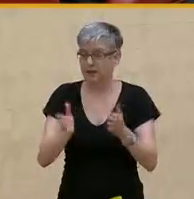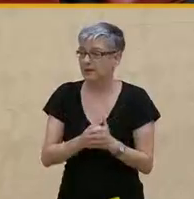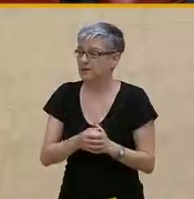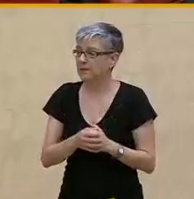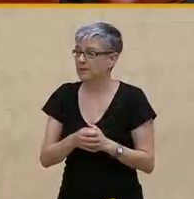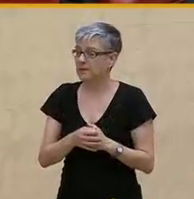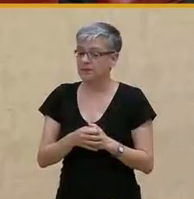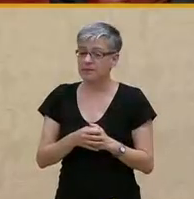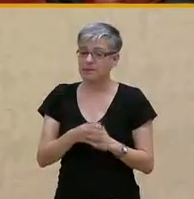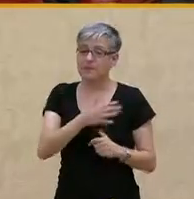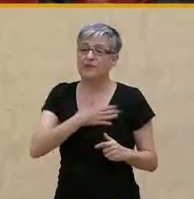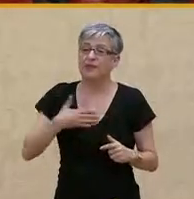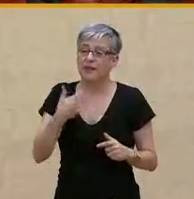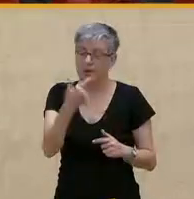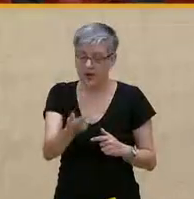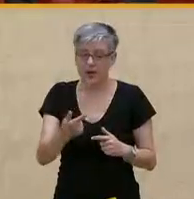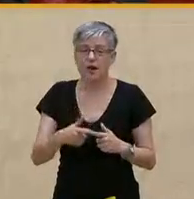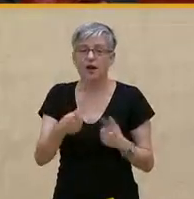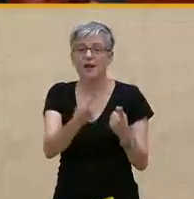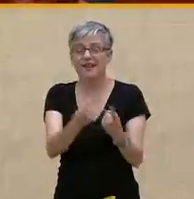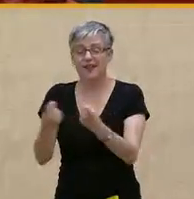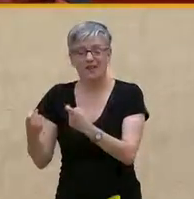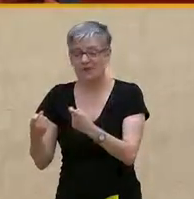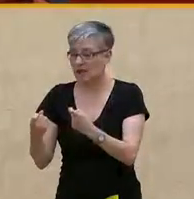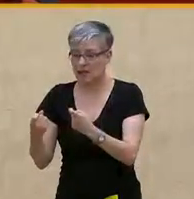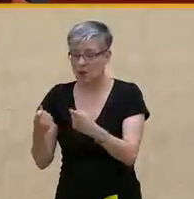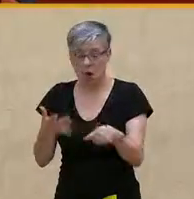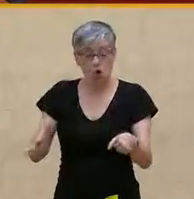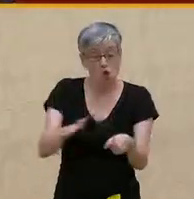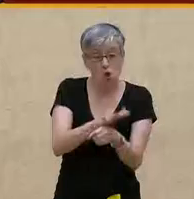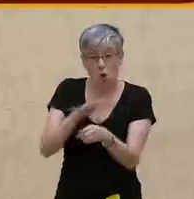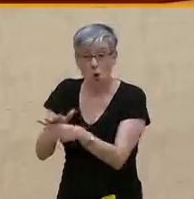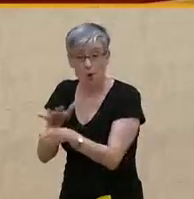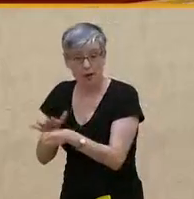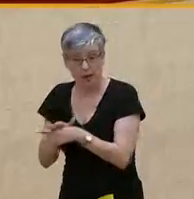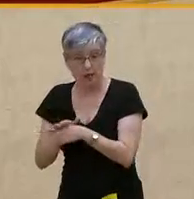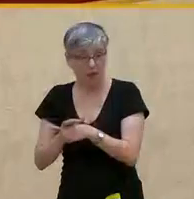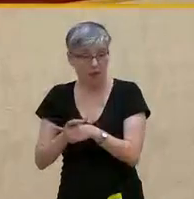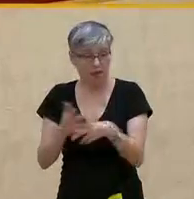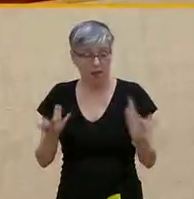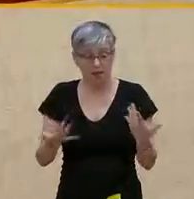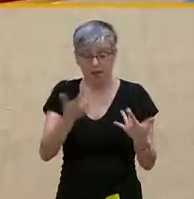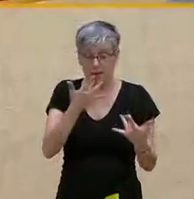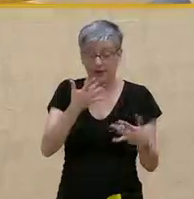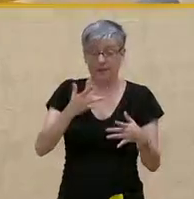Y aquí quiero incidir sobre todo en las necesidades que no están cubiertas no solo en estos niños, sino en los niños con patologías minoritarias,